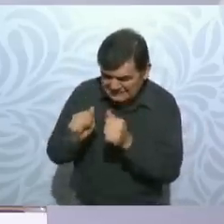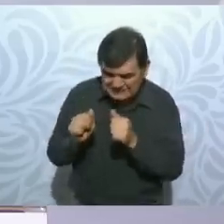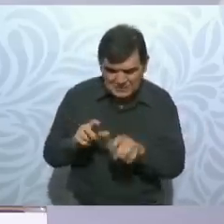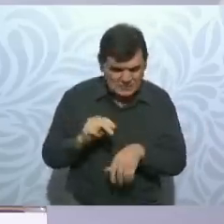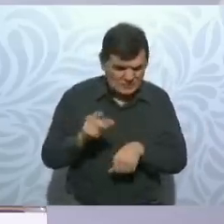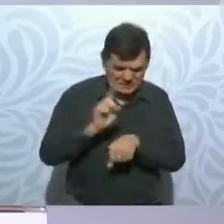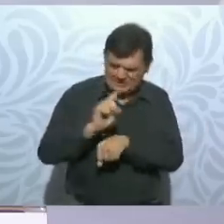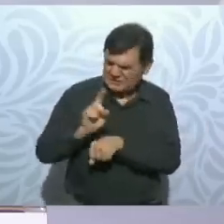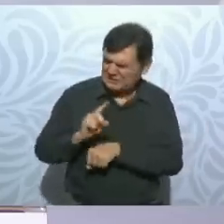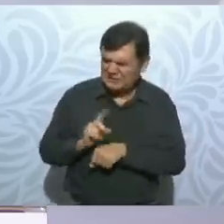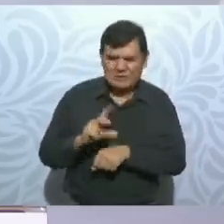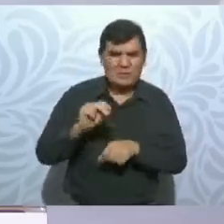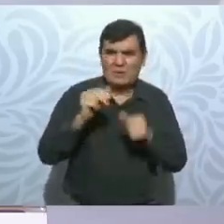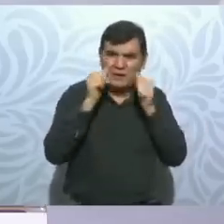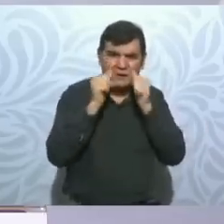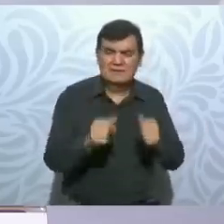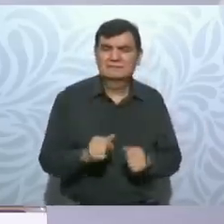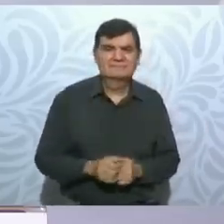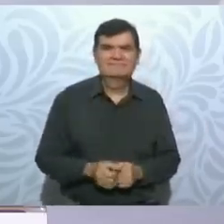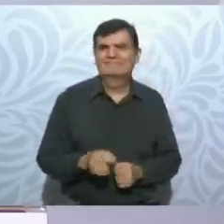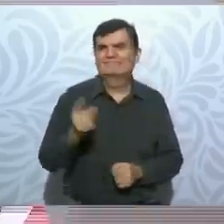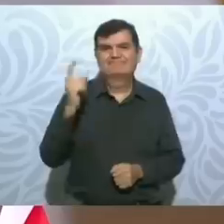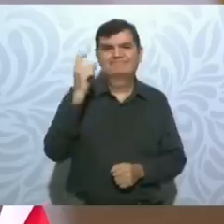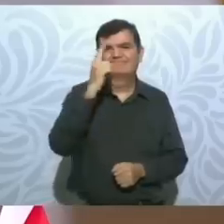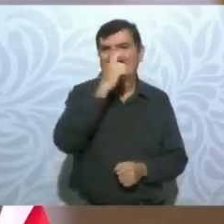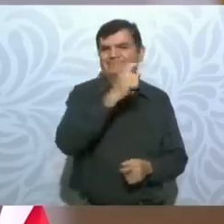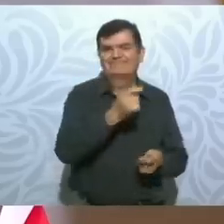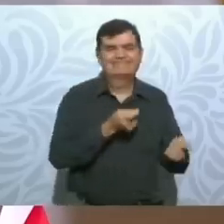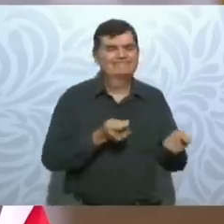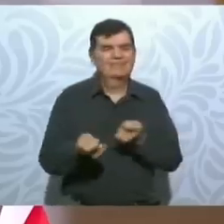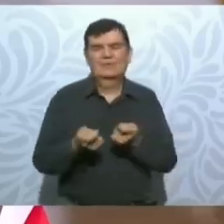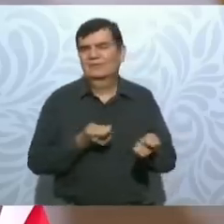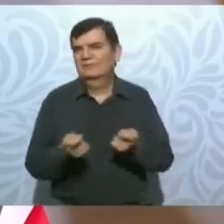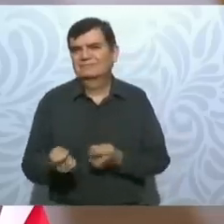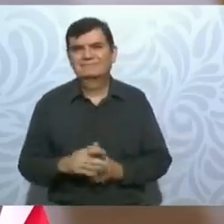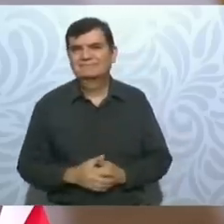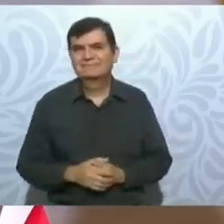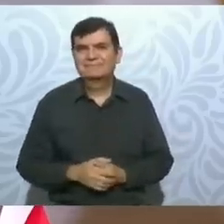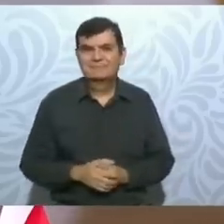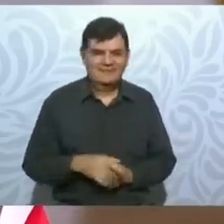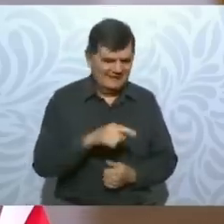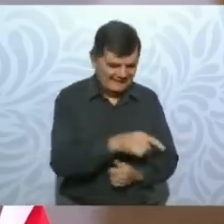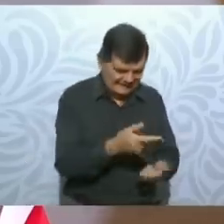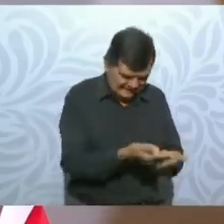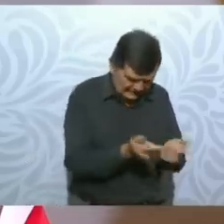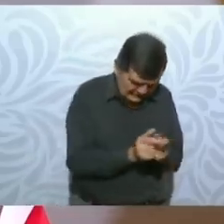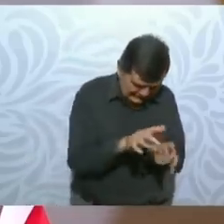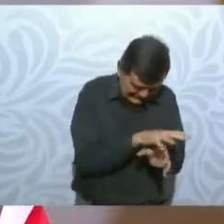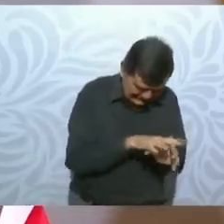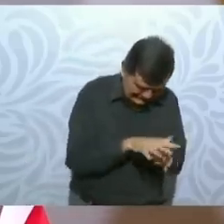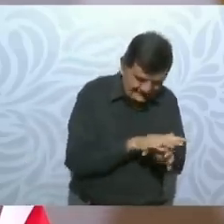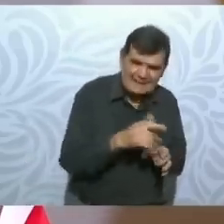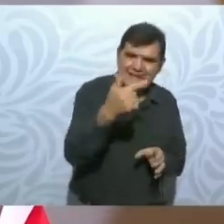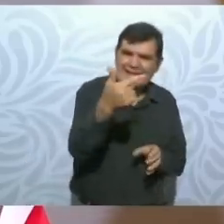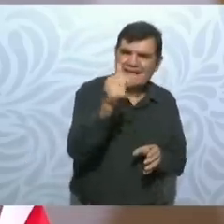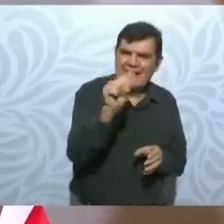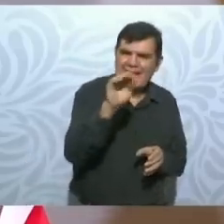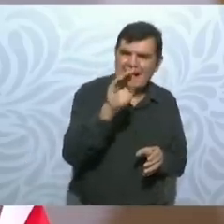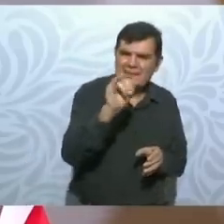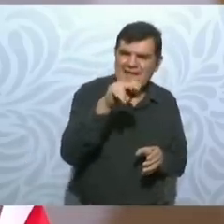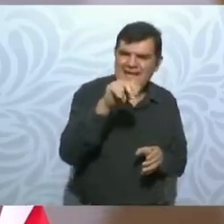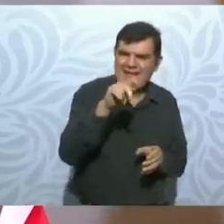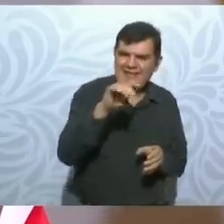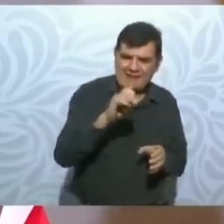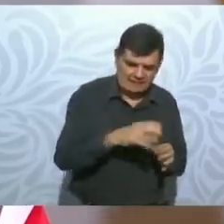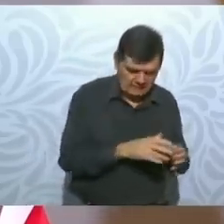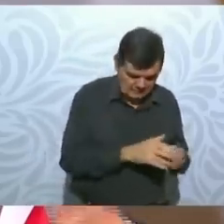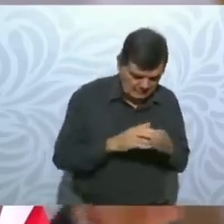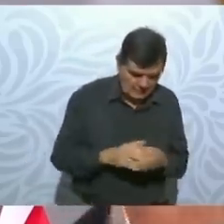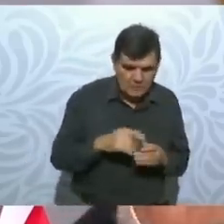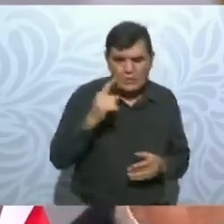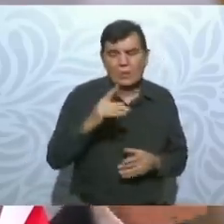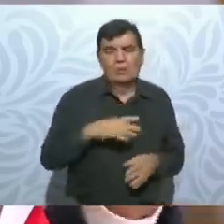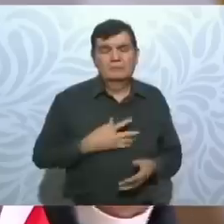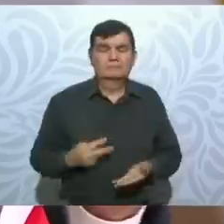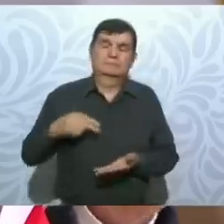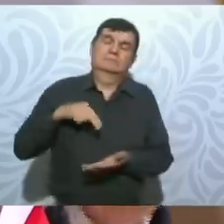días es difícil coordinar a todas las fuerzas el gabinete no solamente es una presentación del del